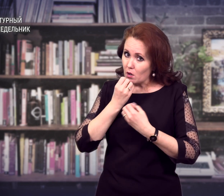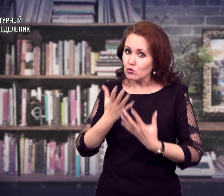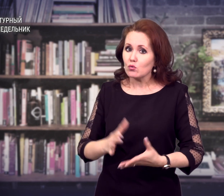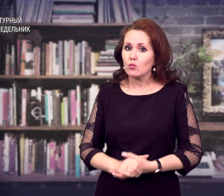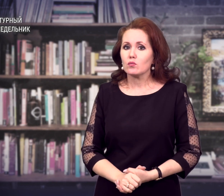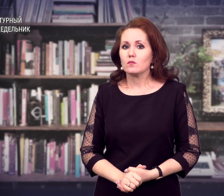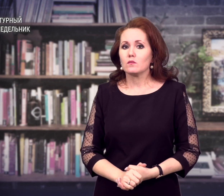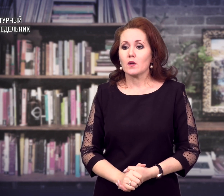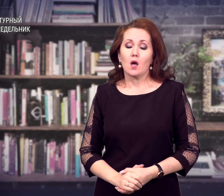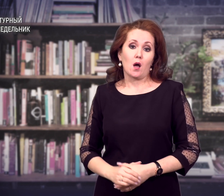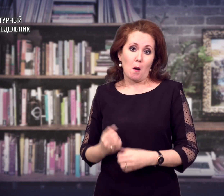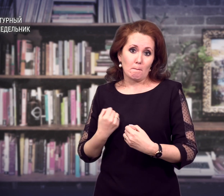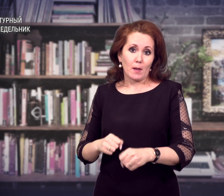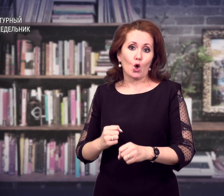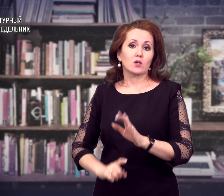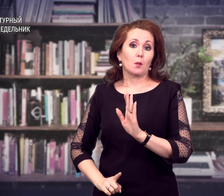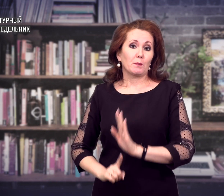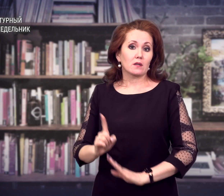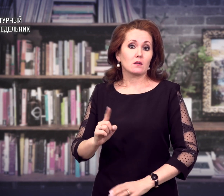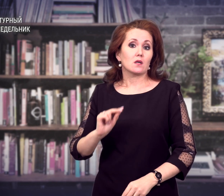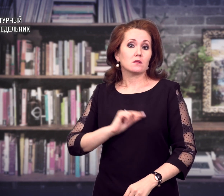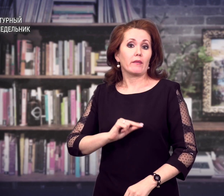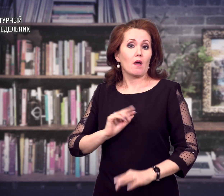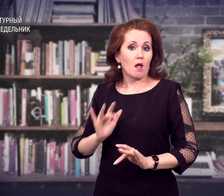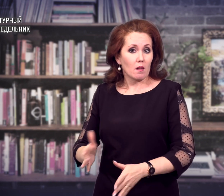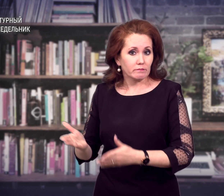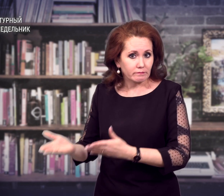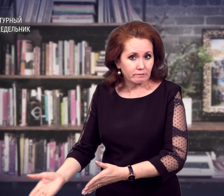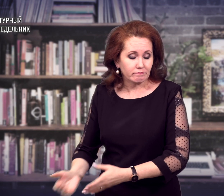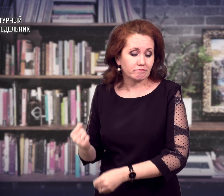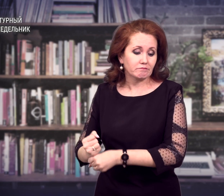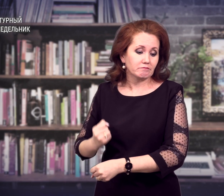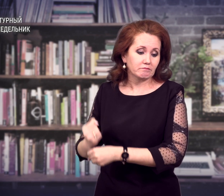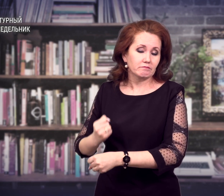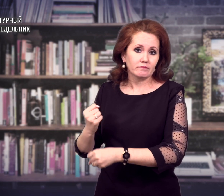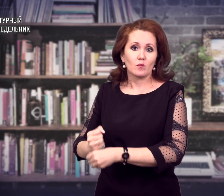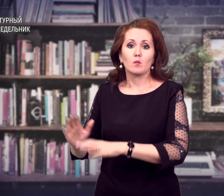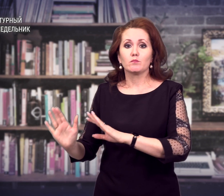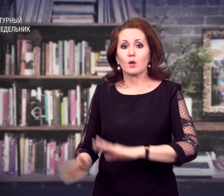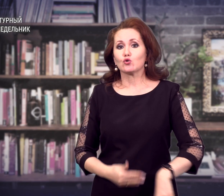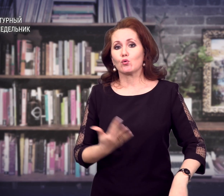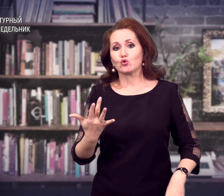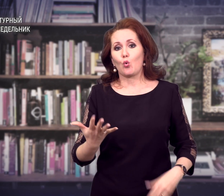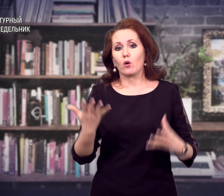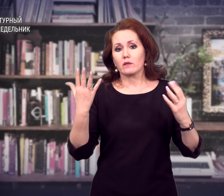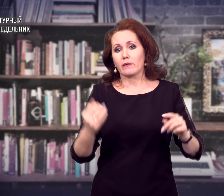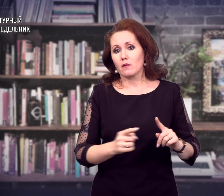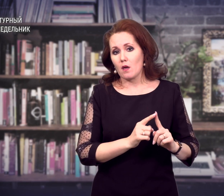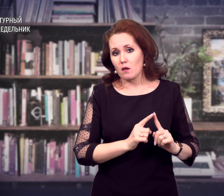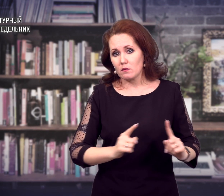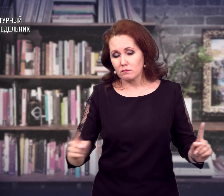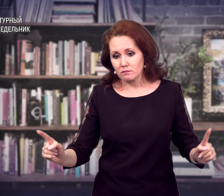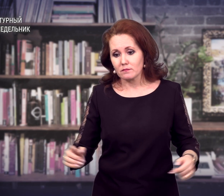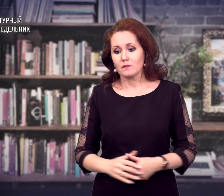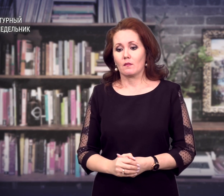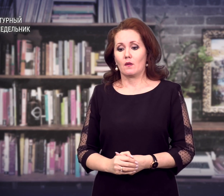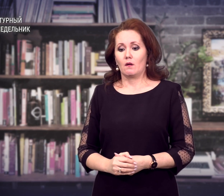Хорошо! - плотник приступил к работе. Прошло несколько дней.